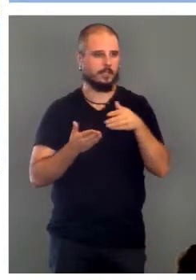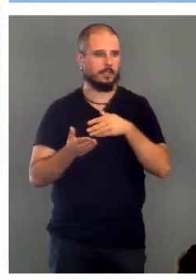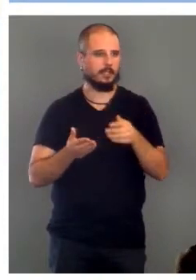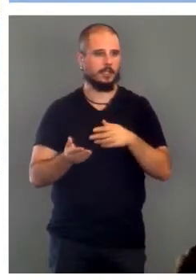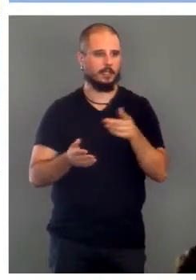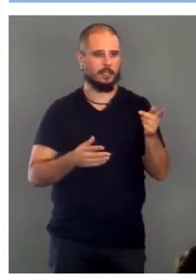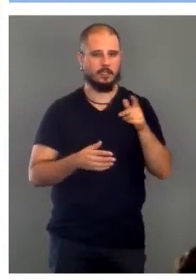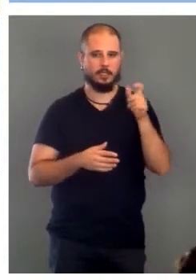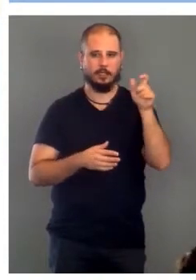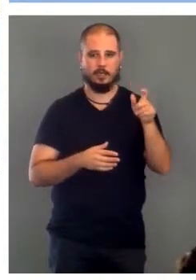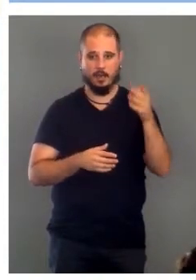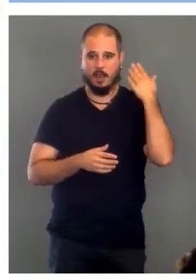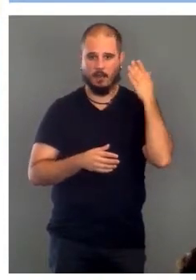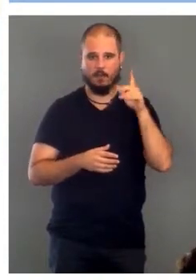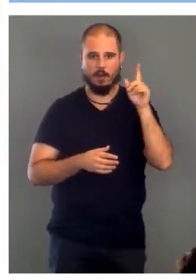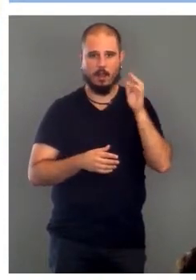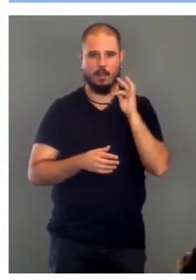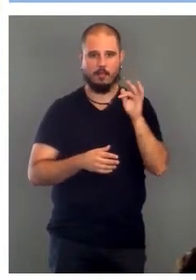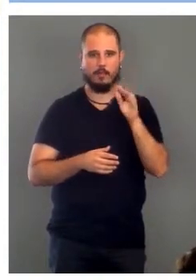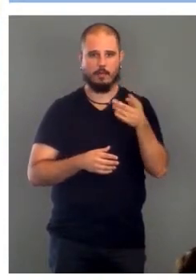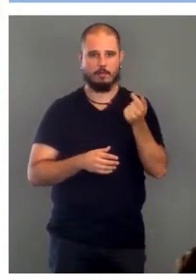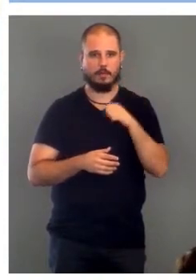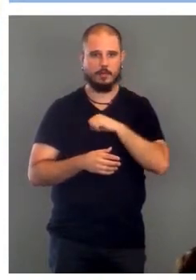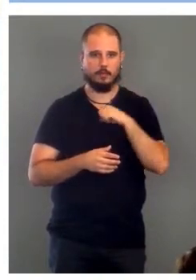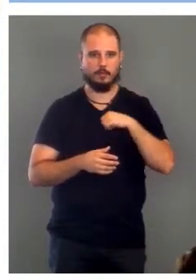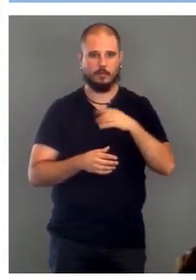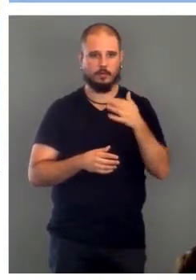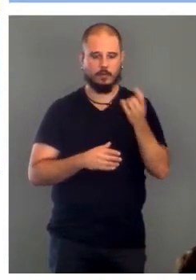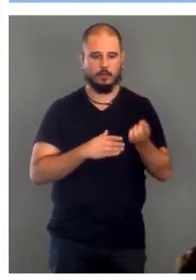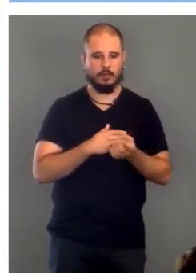Autónoma es además Bueno además de generar sabores Acumula premios